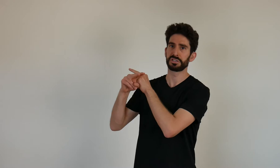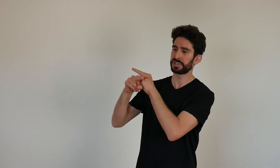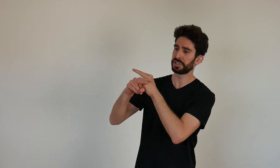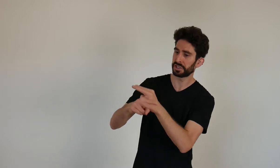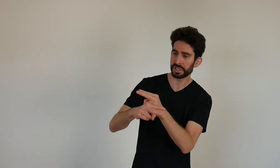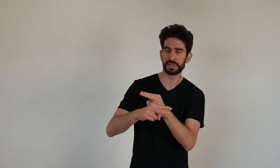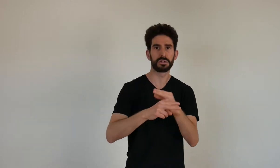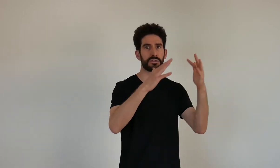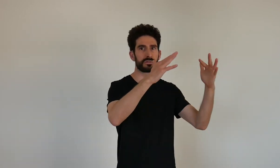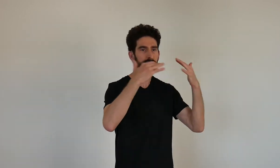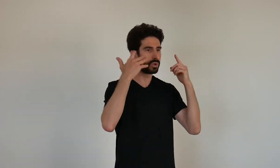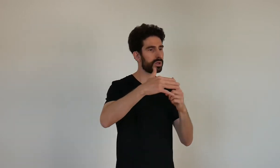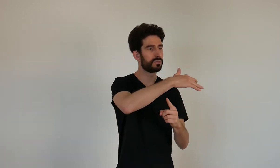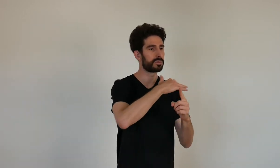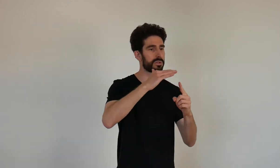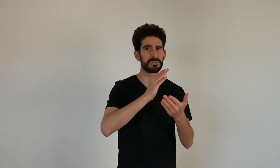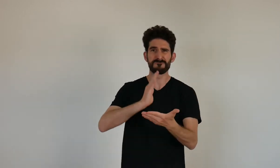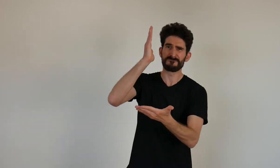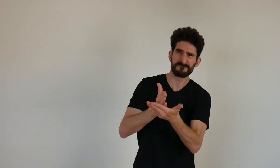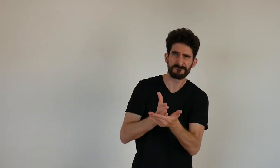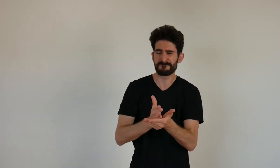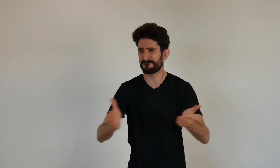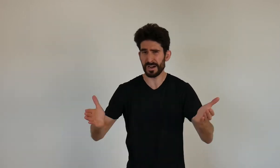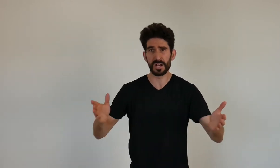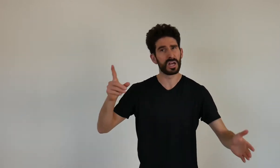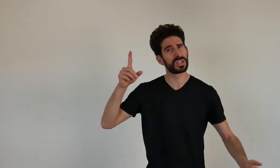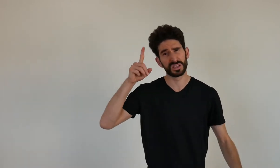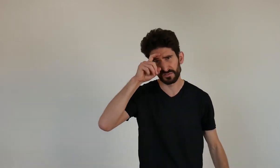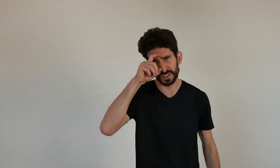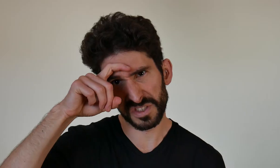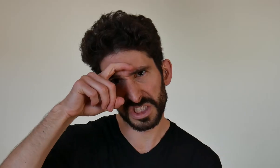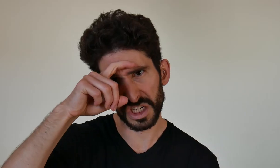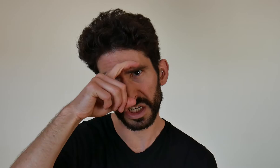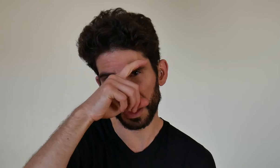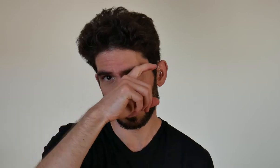Départager la génétique de l'influence environnementale, c'est difficile.